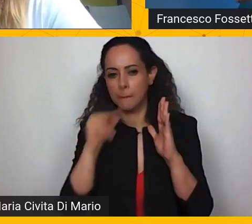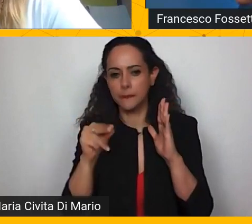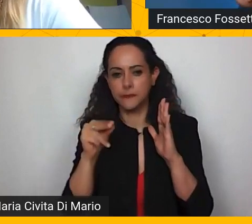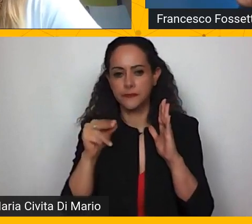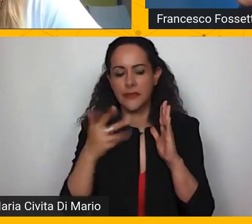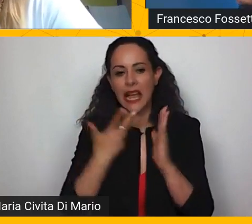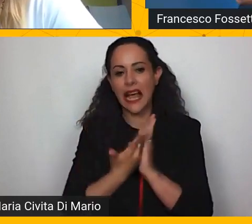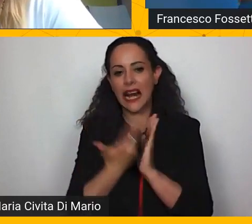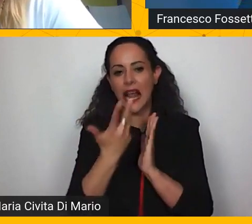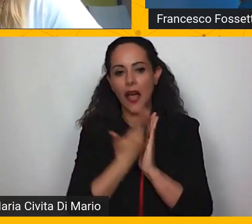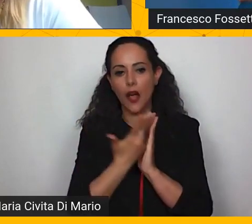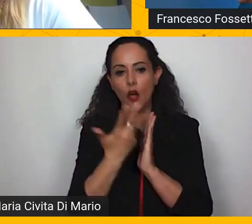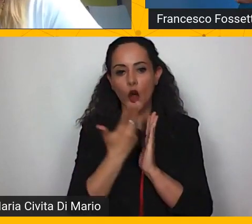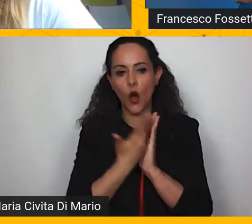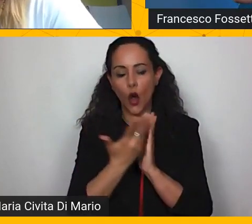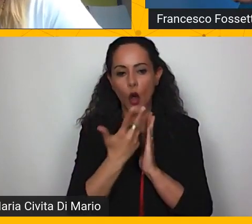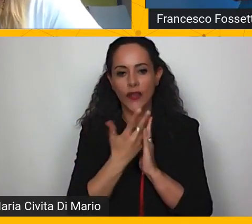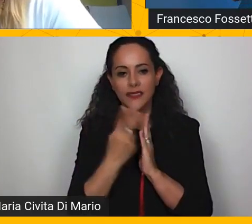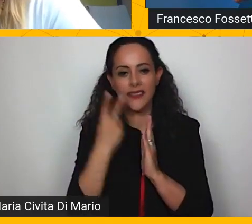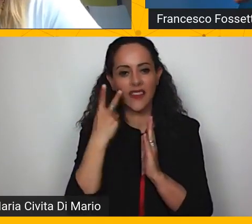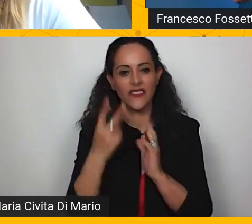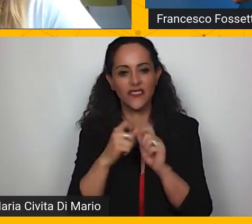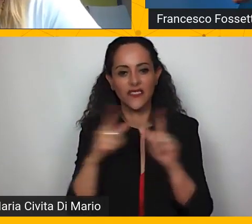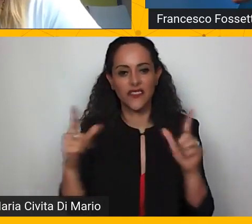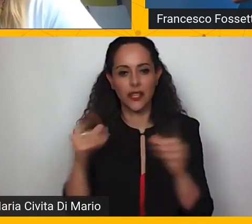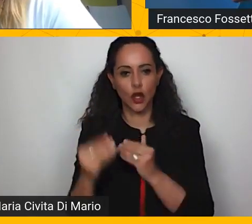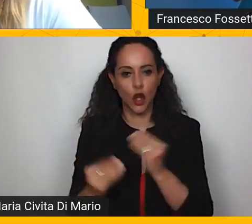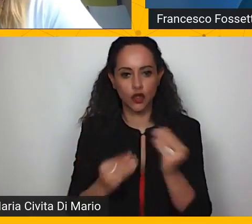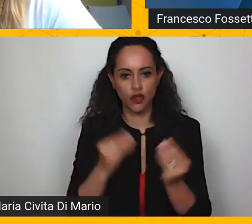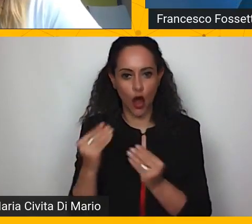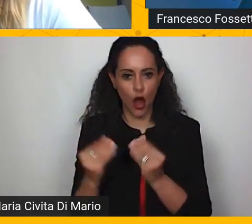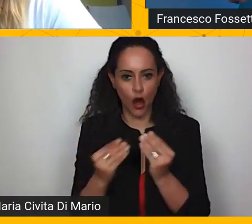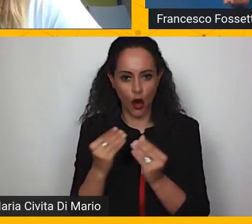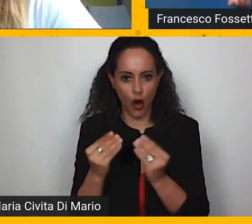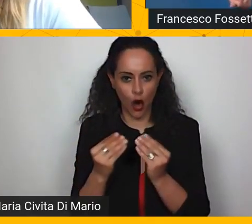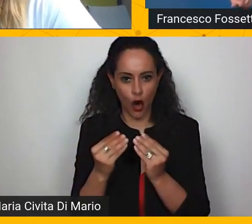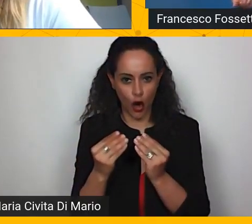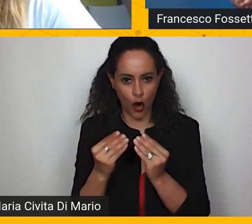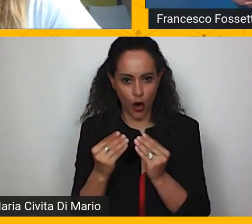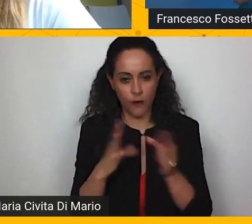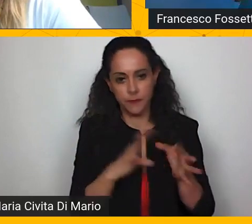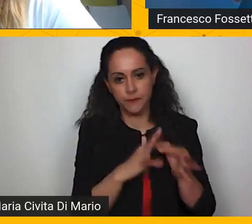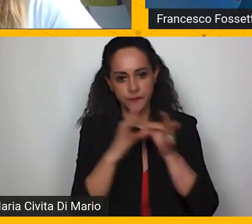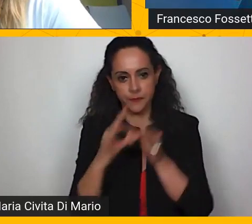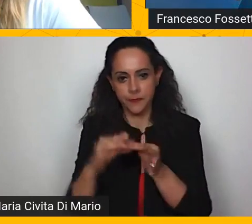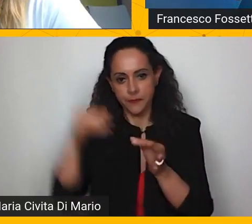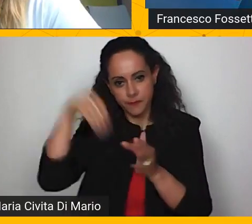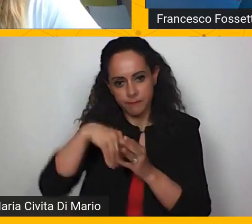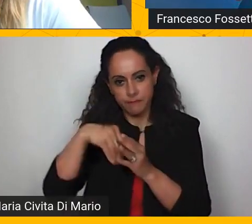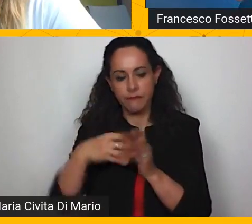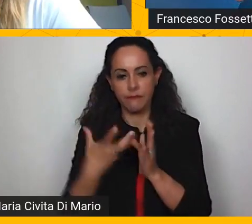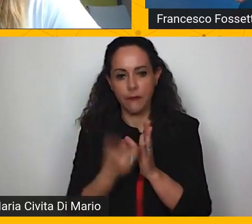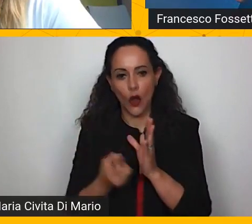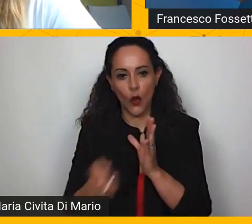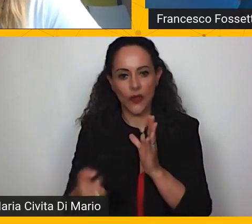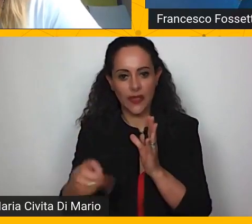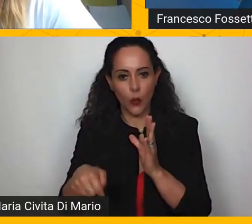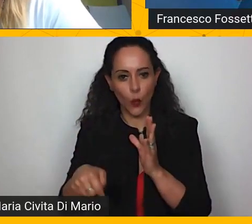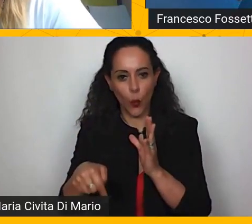votata eh a hm raccontare i videogiochi e quello che eh a loro volta i videogiochi